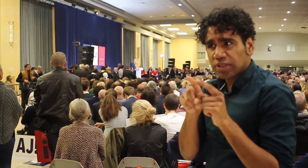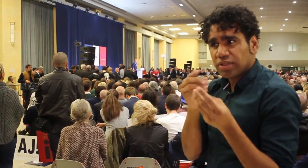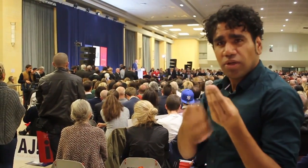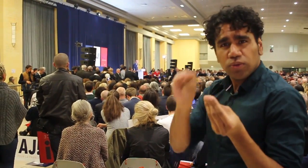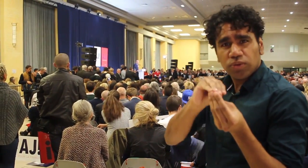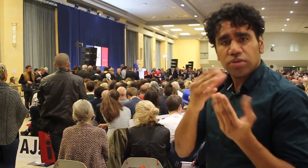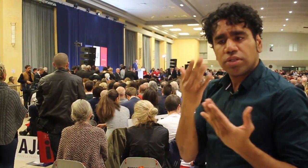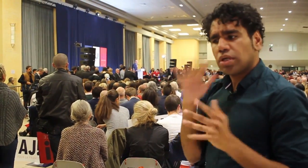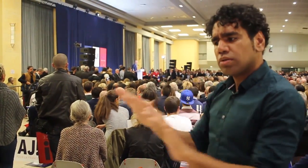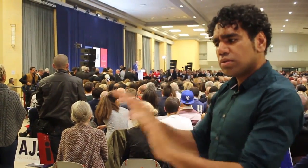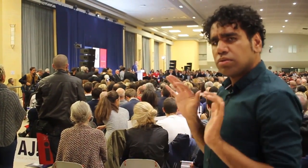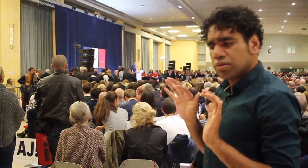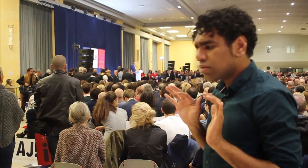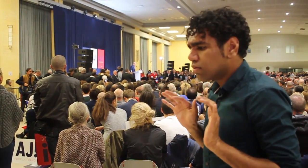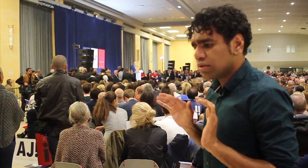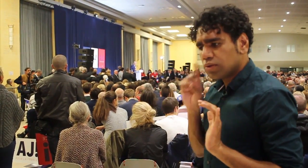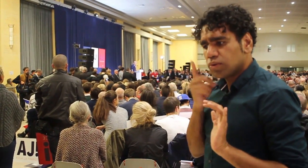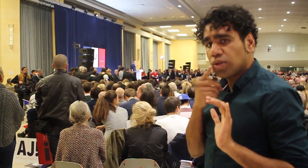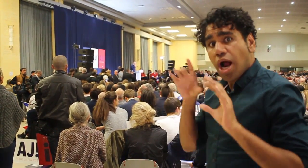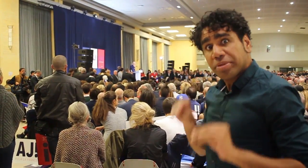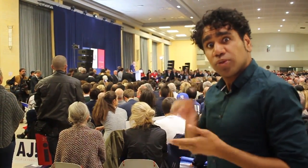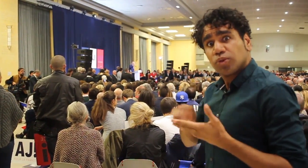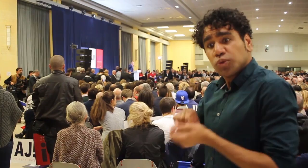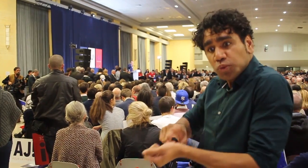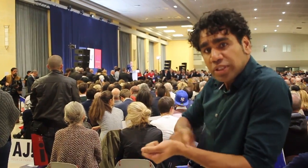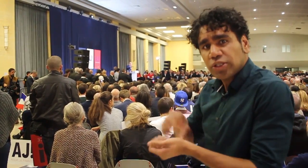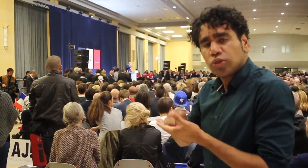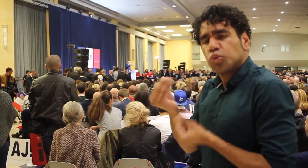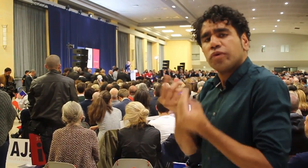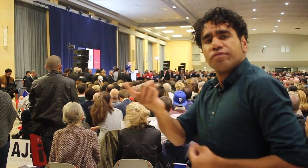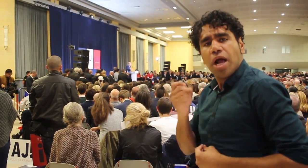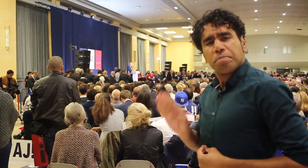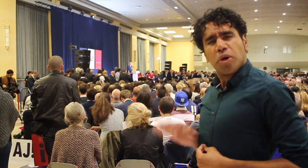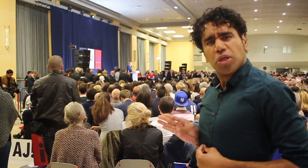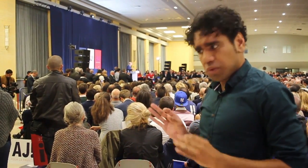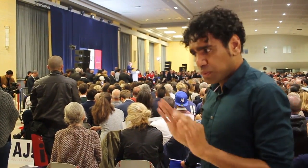Je ne vois pas de sourds qui habitent à Toulouse ou qui viendraient de Bordeaux…